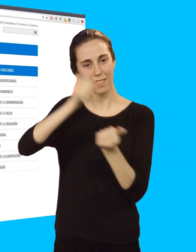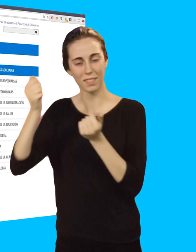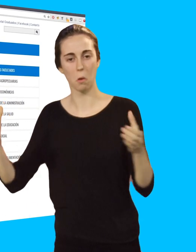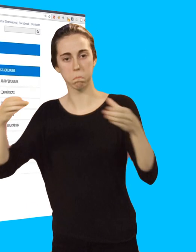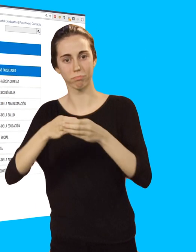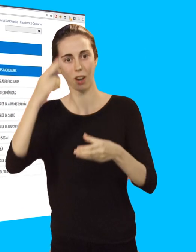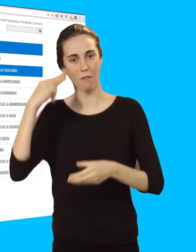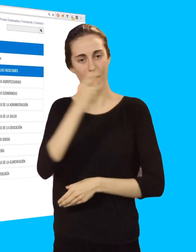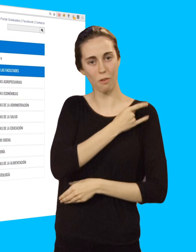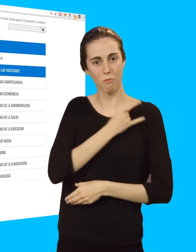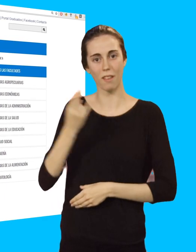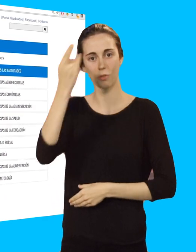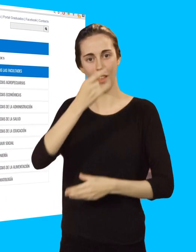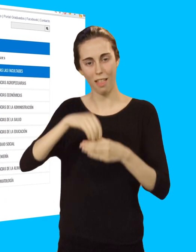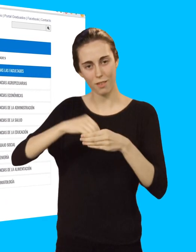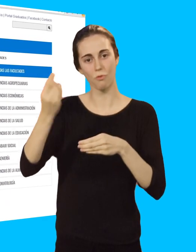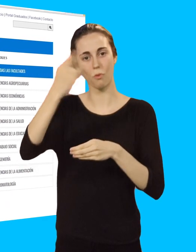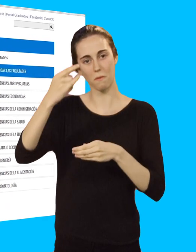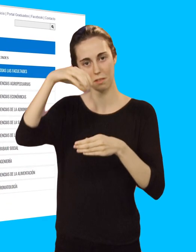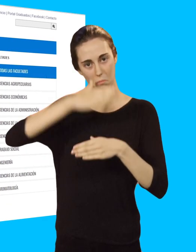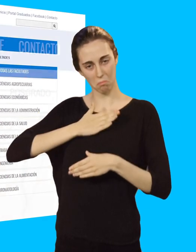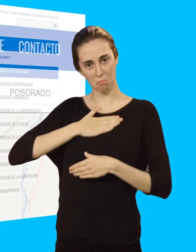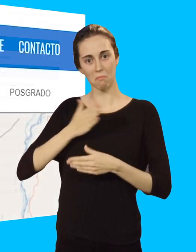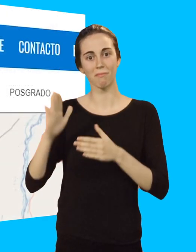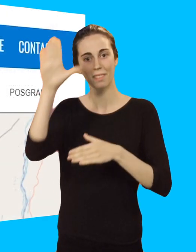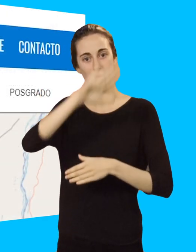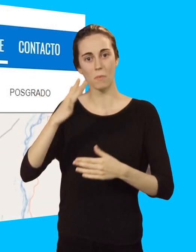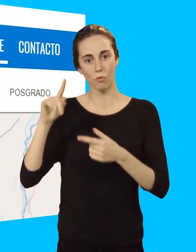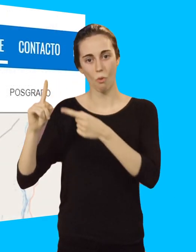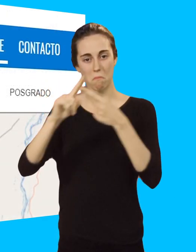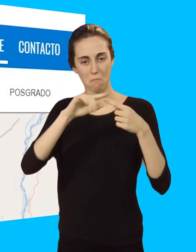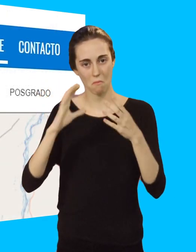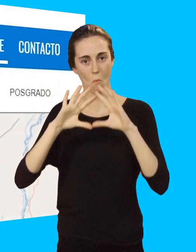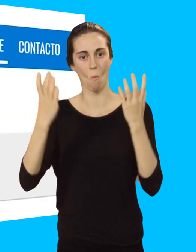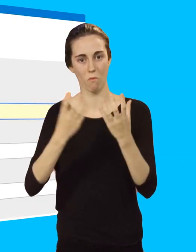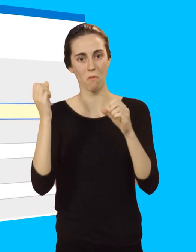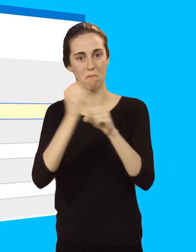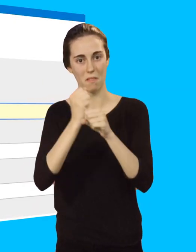Un espacio donde mostrar tu perfil profesional y contactarte con el mundo del trabajo. Registrarse es rápido y sencillo.